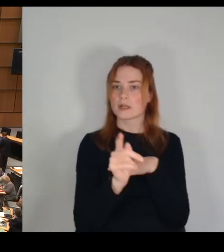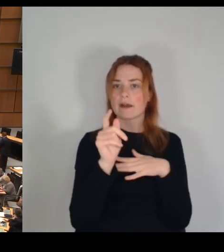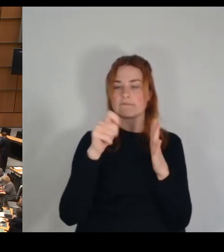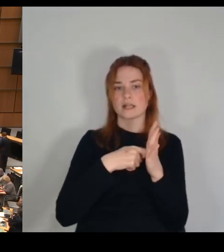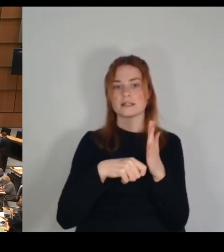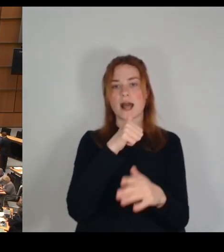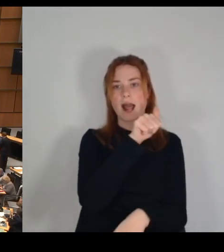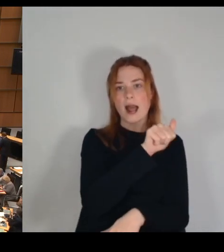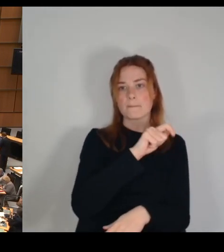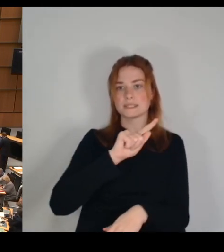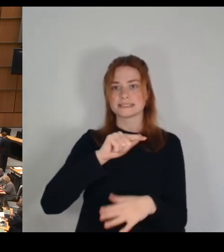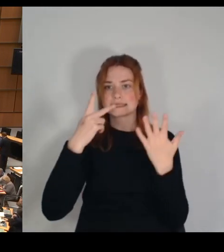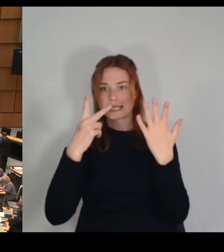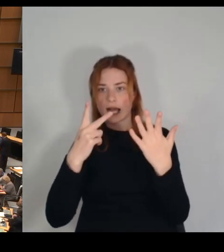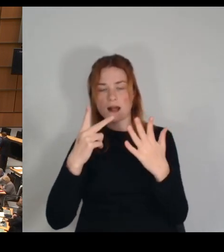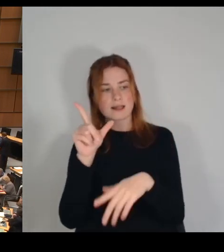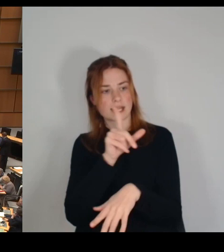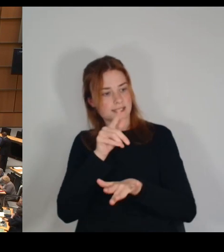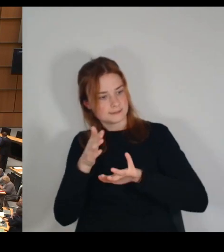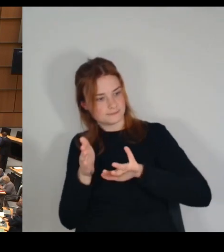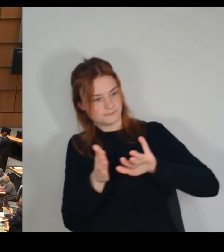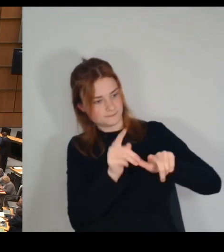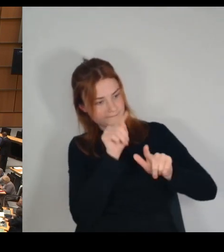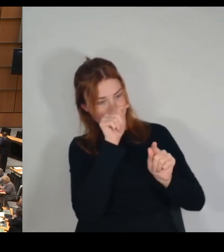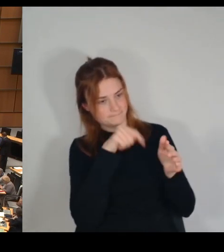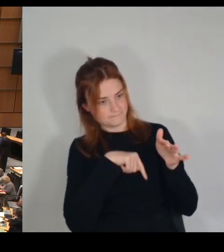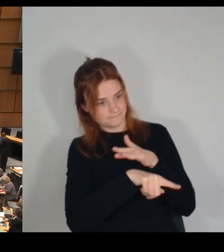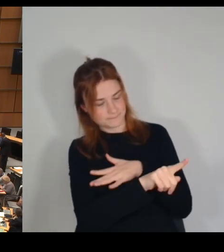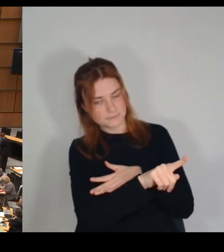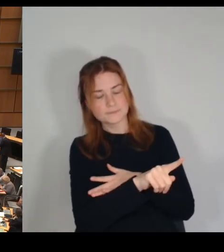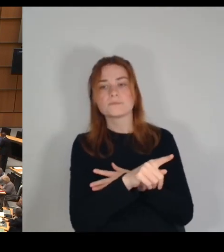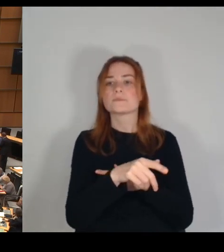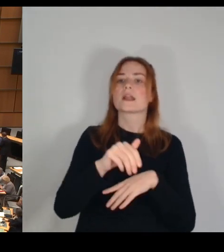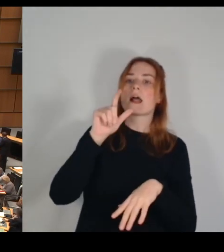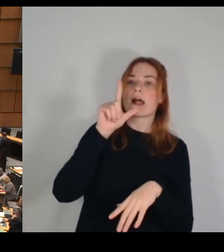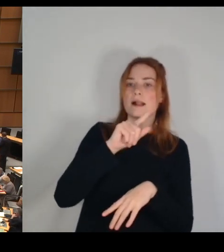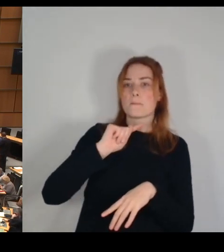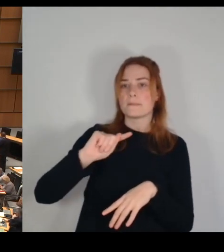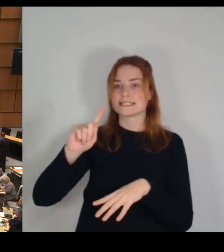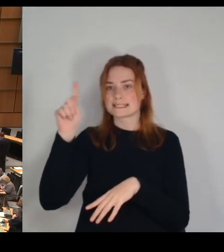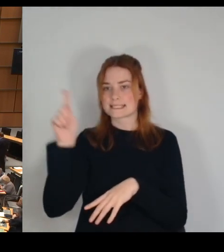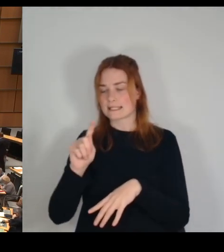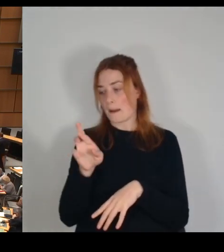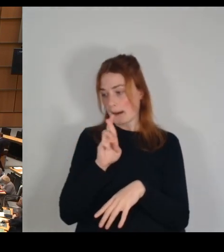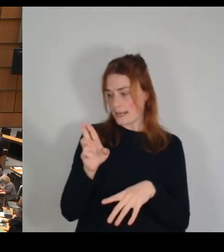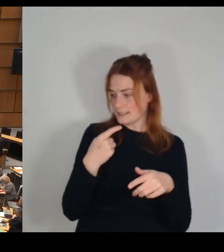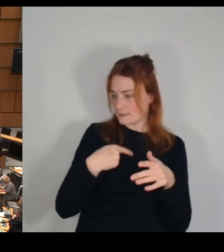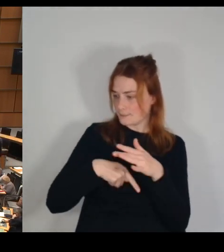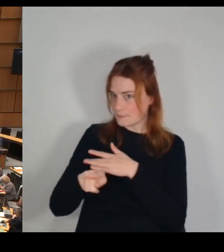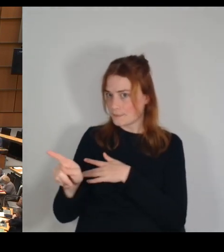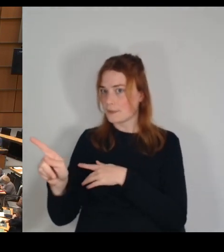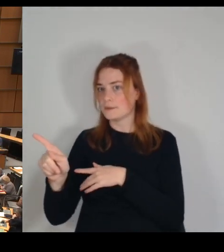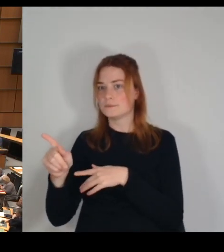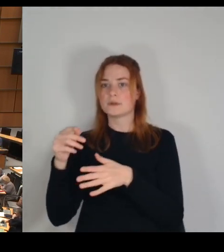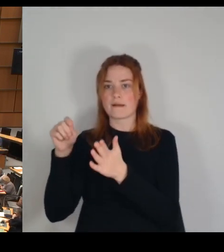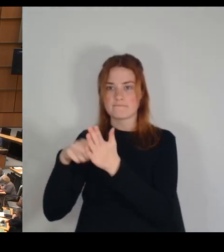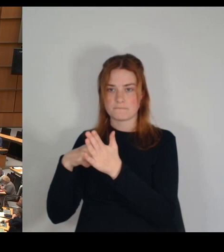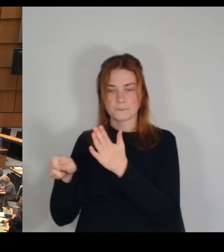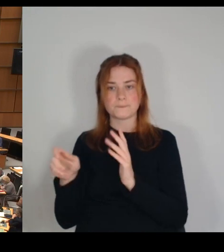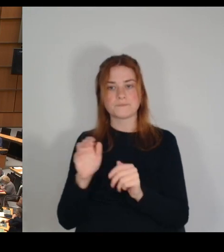Und wenn Ihr Name mit A bis Z beginnt, nutzen Sie bitte die rechte Seite. Ich weise darauf hin, dass die Fernsehkameras nicht auf die Wahlkabinen ausgerichtet werden dürfen.